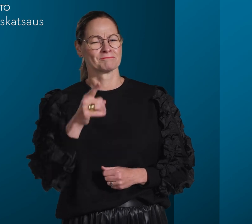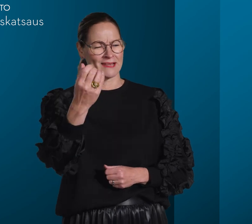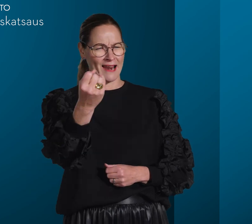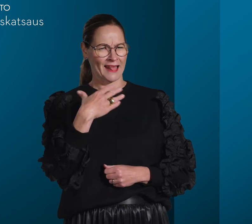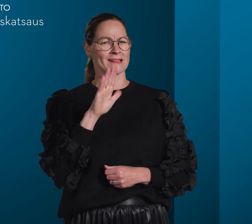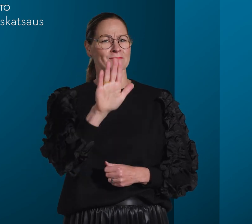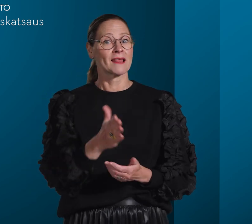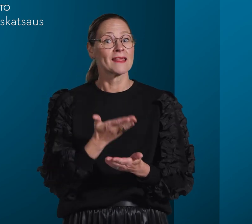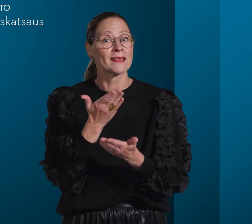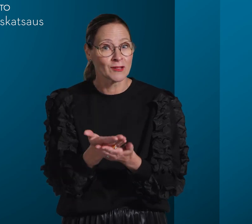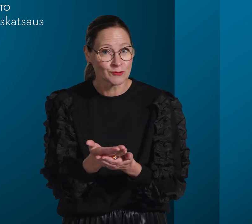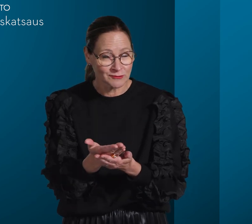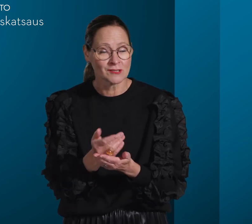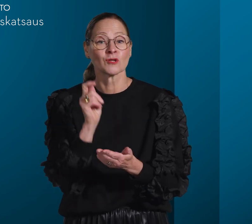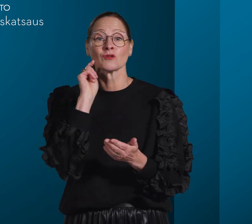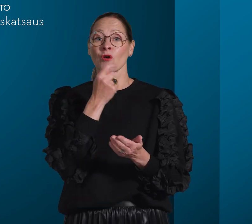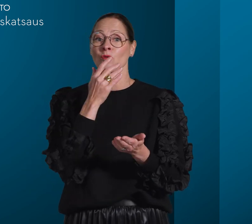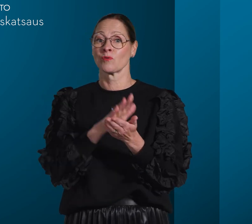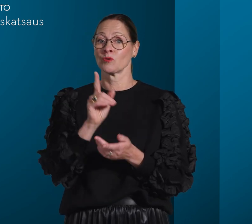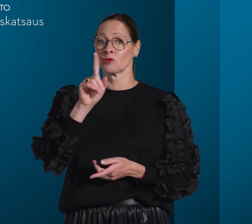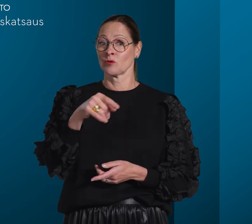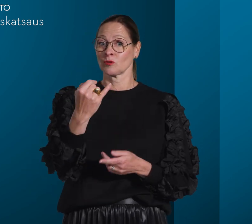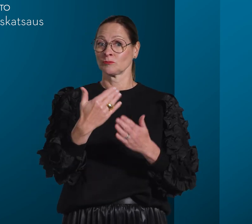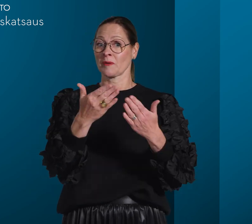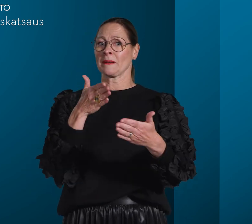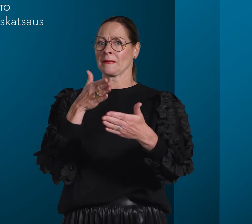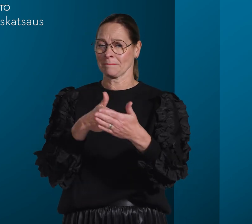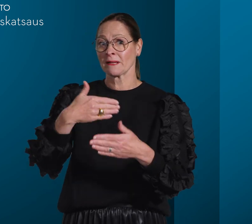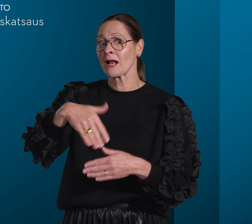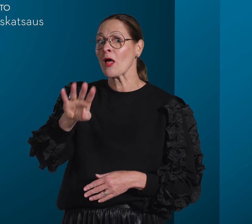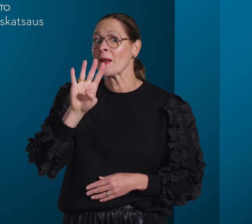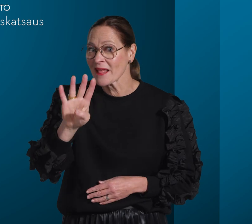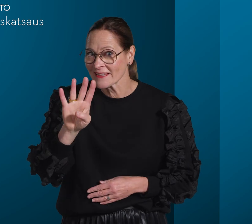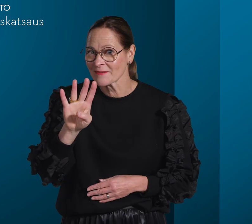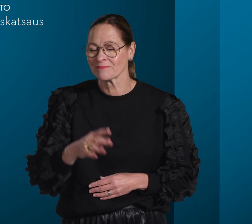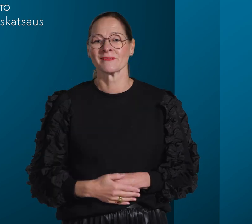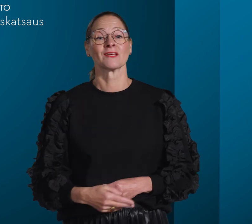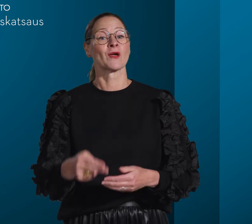Lähetä ehdotuksesi 16. joulukuuta klo 16 mennessä -